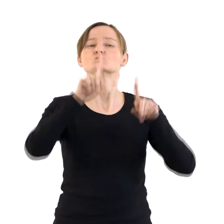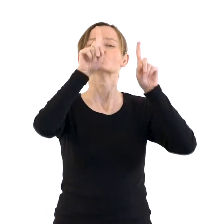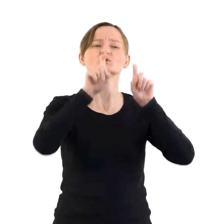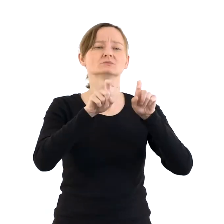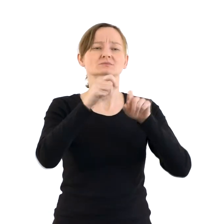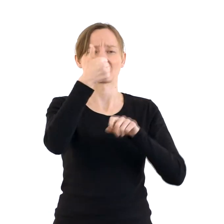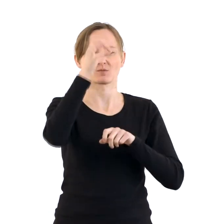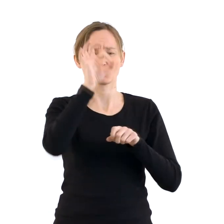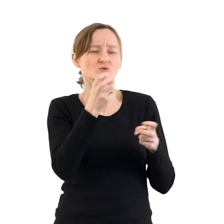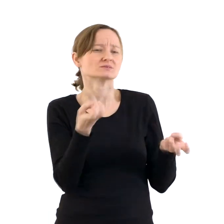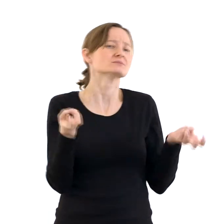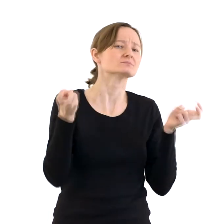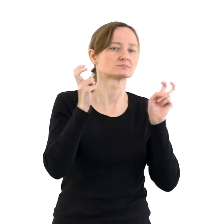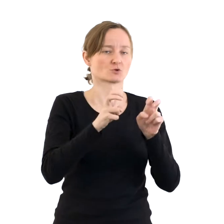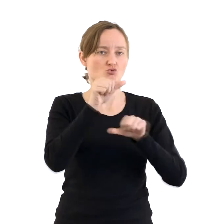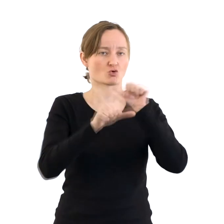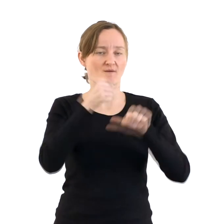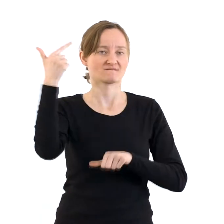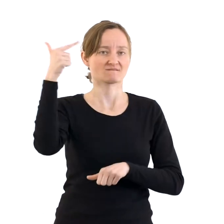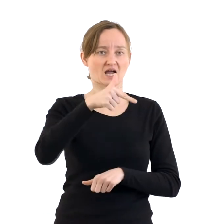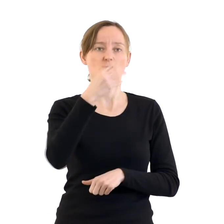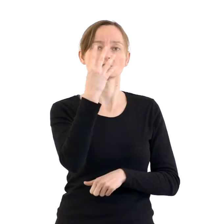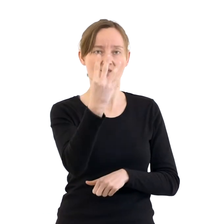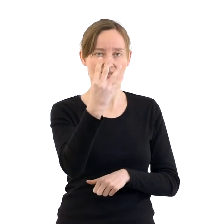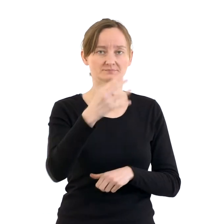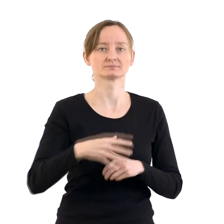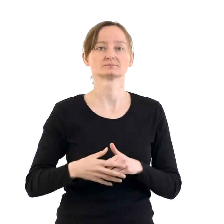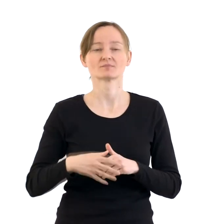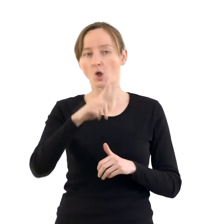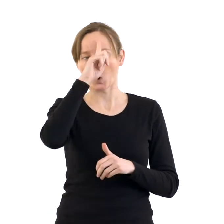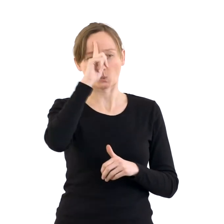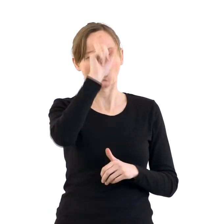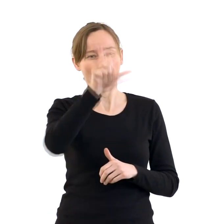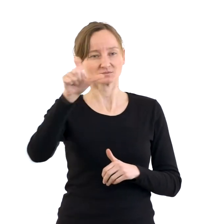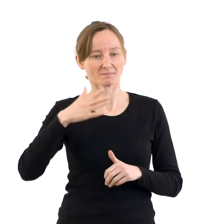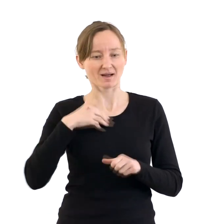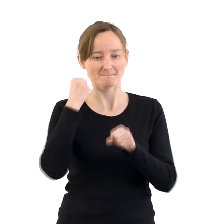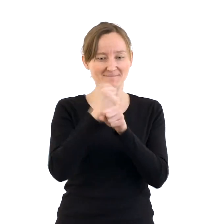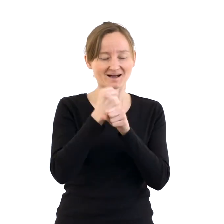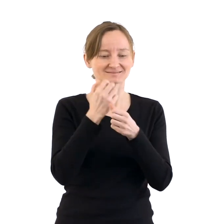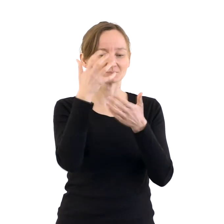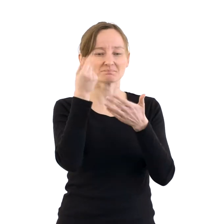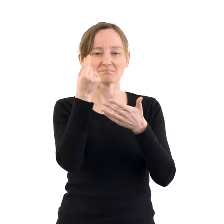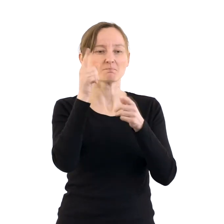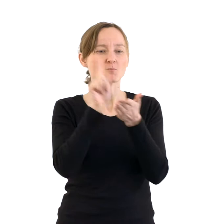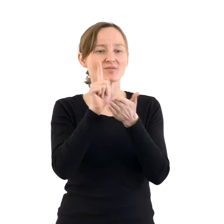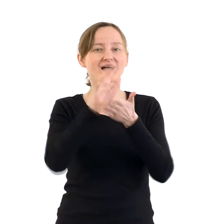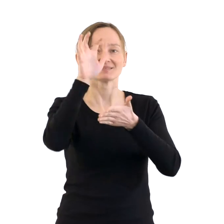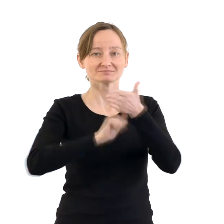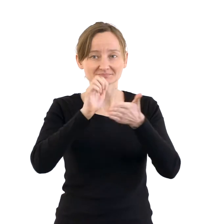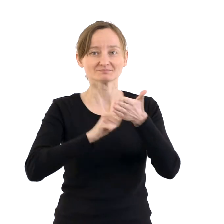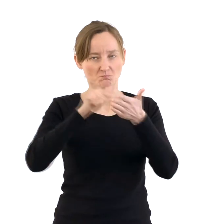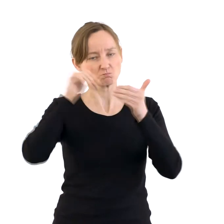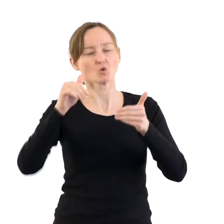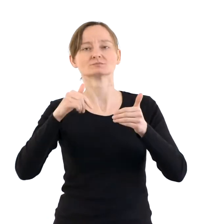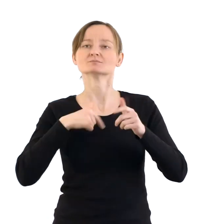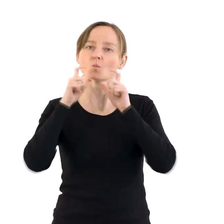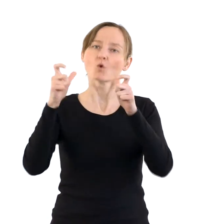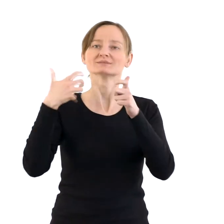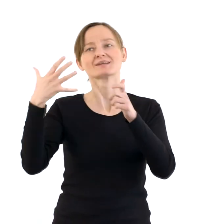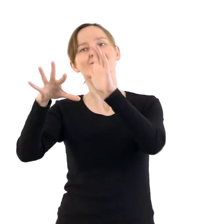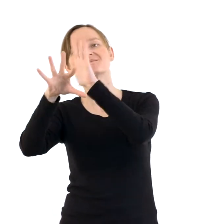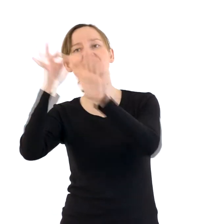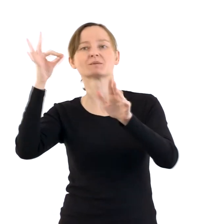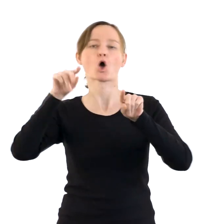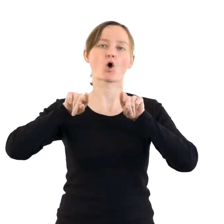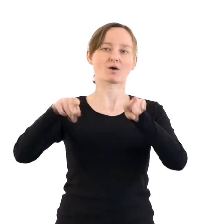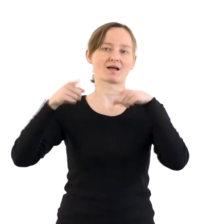który od 2004 roku podatnicy mogą przekazywać organizacjom